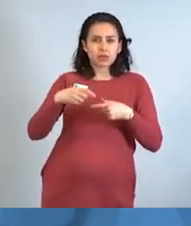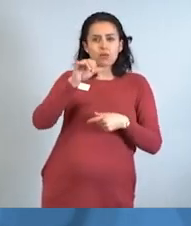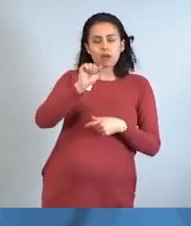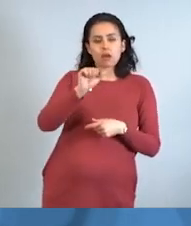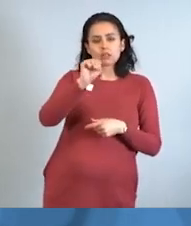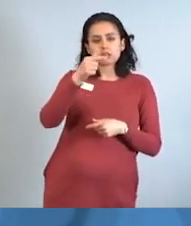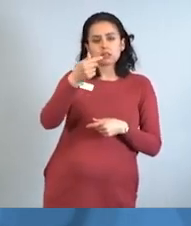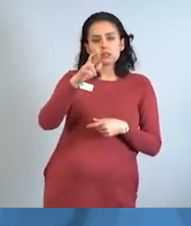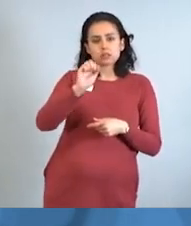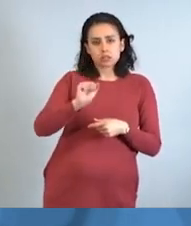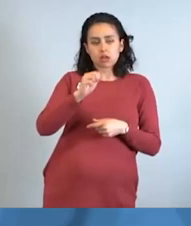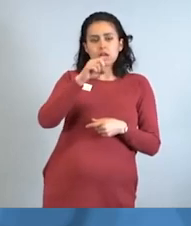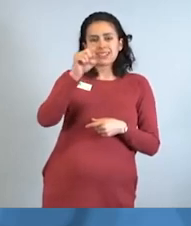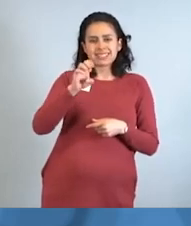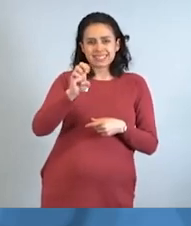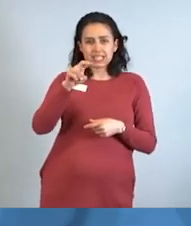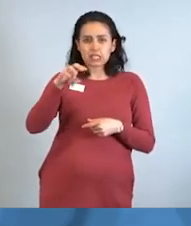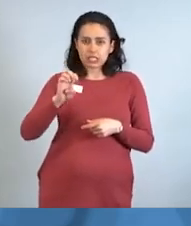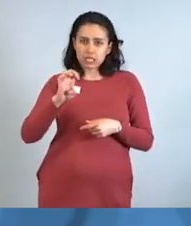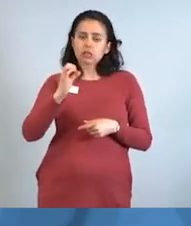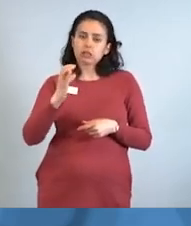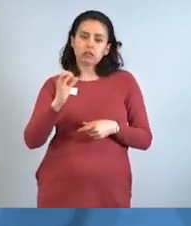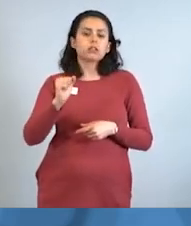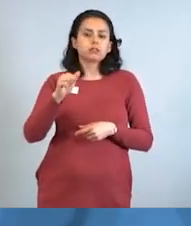on veren hyytymisen häiriö.